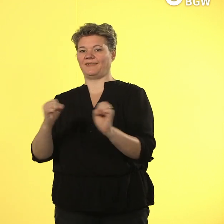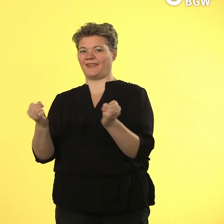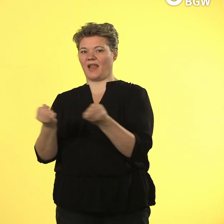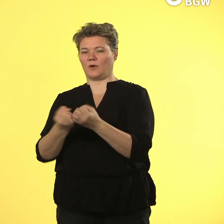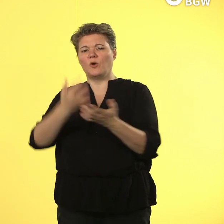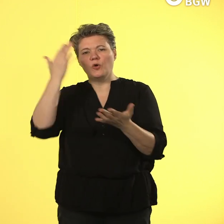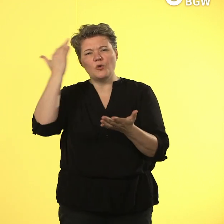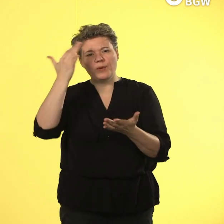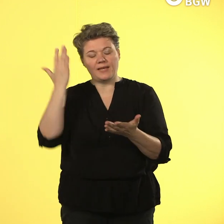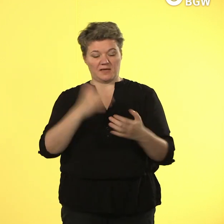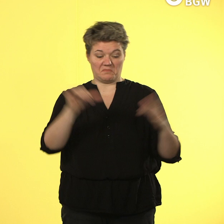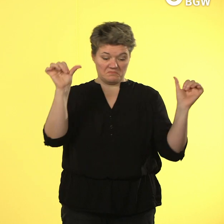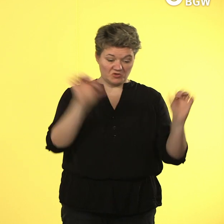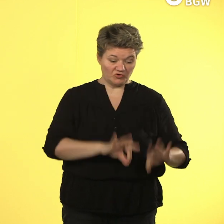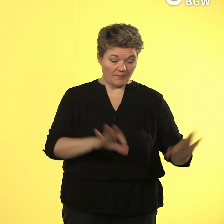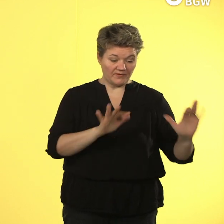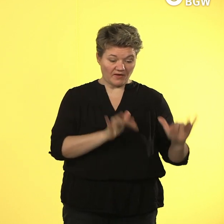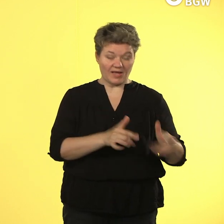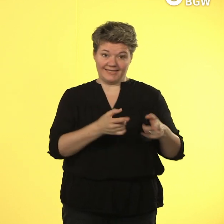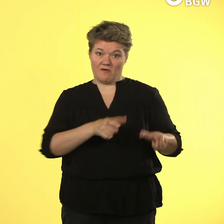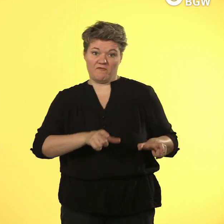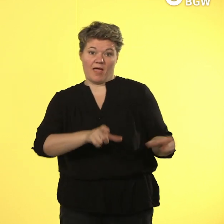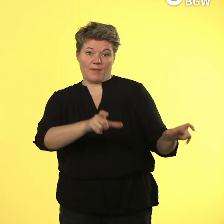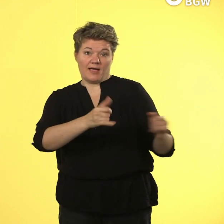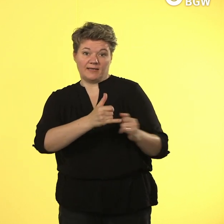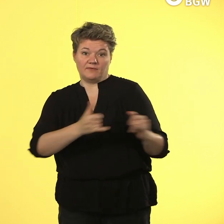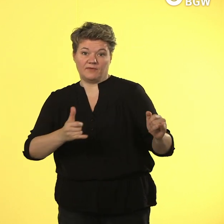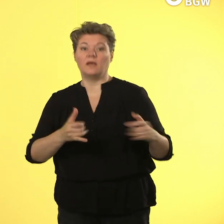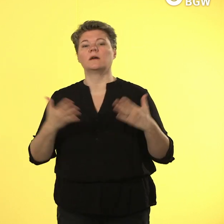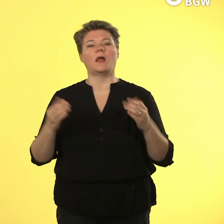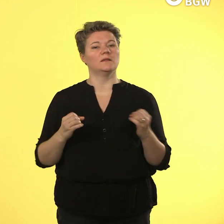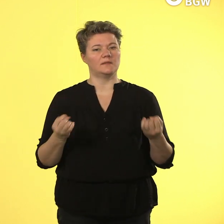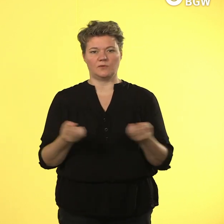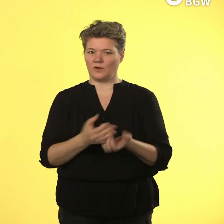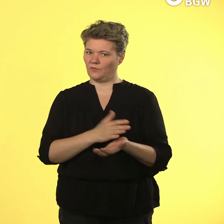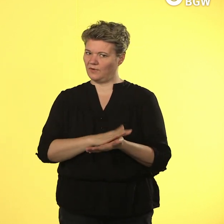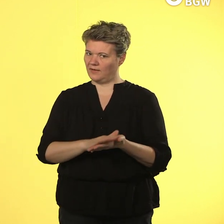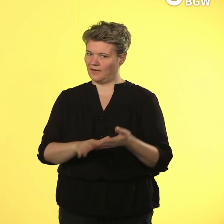Dass die nicht leicht ist, ist mir klar. Ich werde Sie nicht bewerten. Ich werde Sie nicht diagnostizieren.